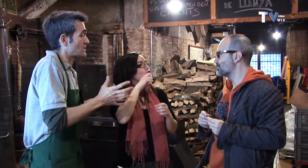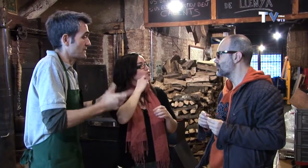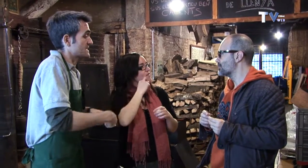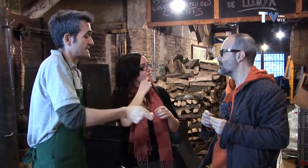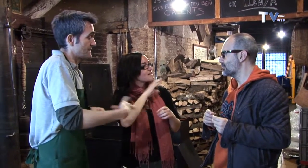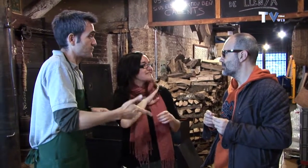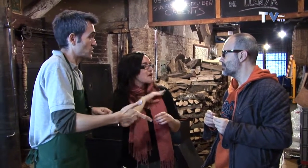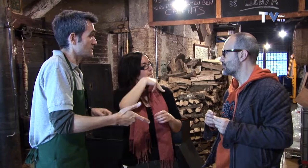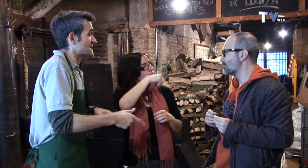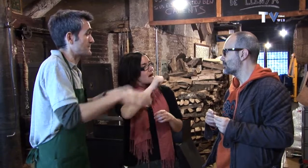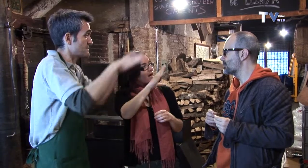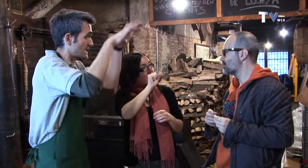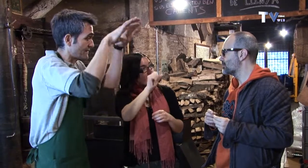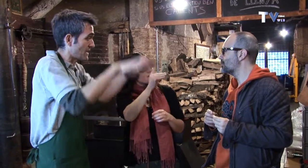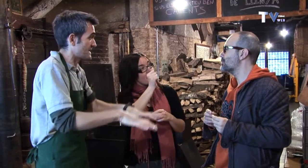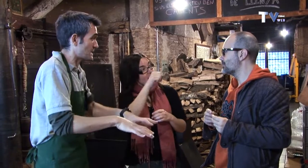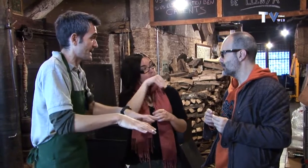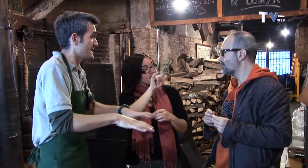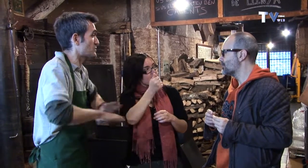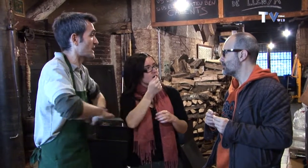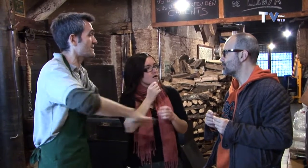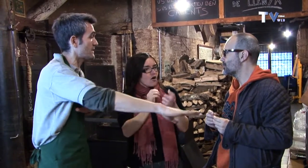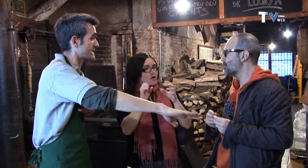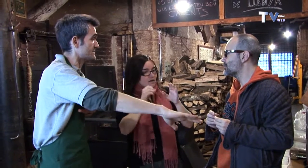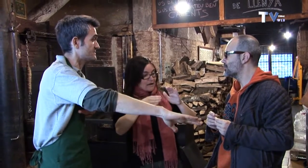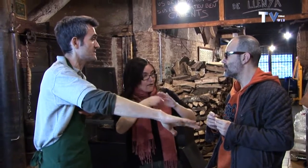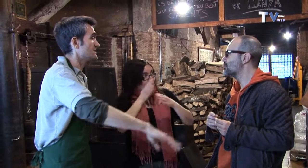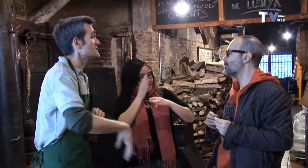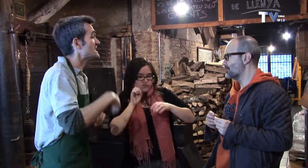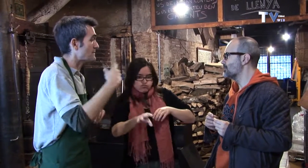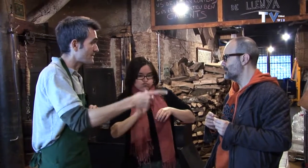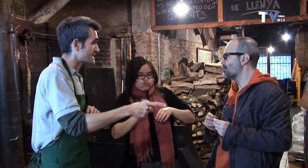algunos frutos secos como las nueces de macadamia